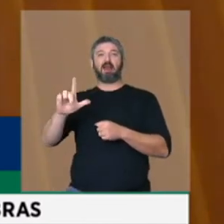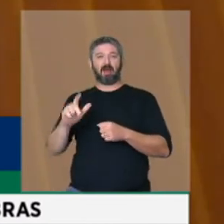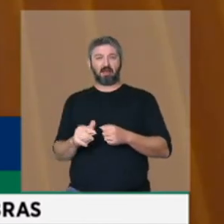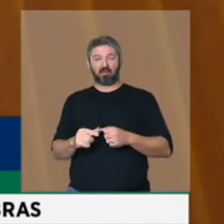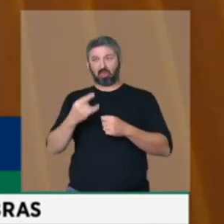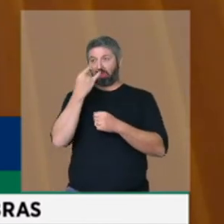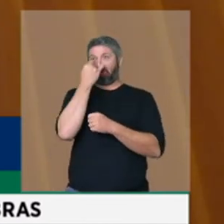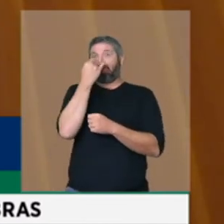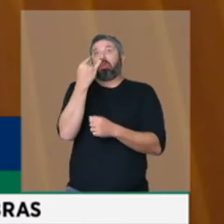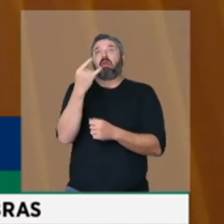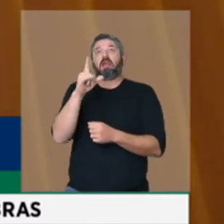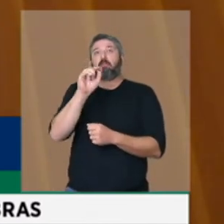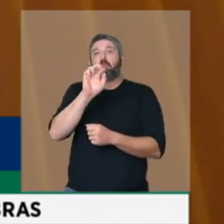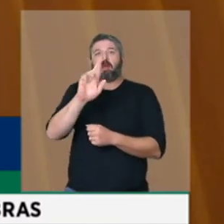PRIVATIZAÇÃO... DO SISTEMA ELETROBRAS... É CONTRA O